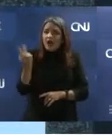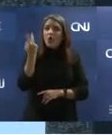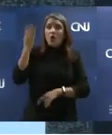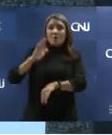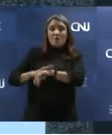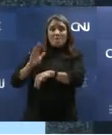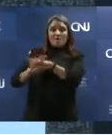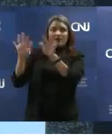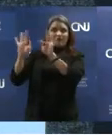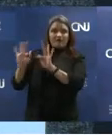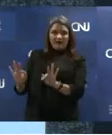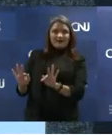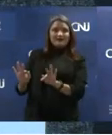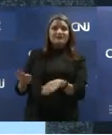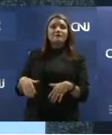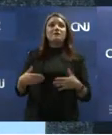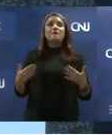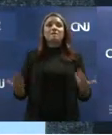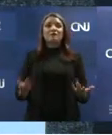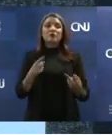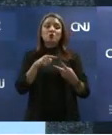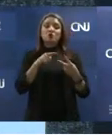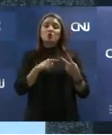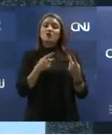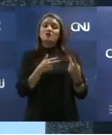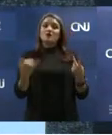Dois chefes importantes família e fé.